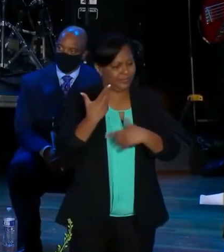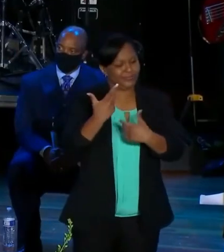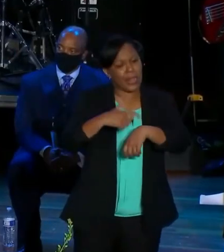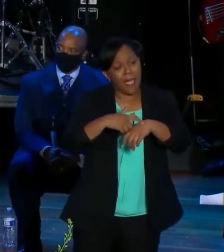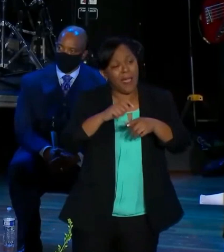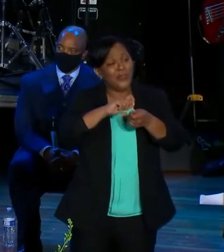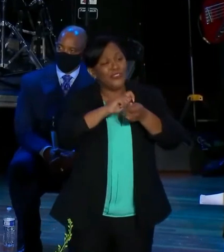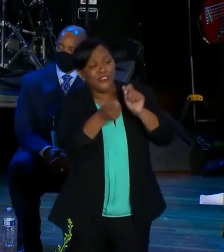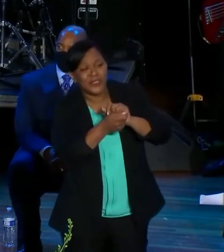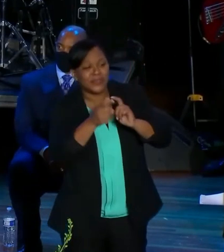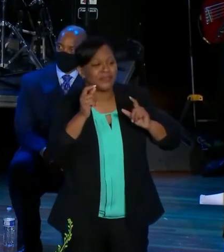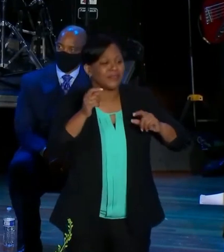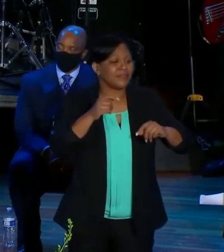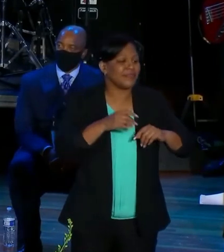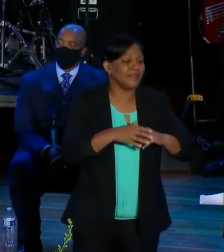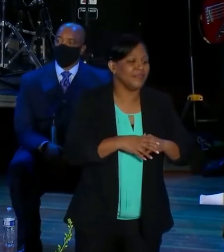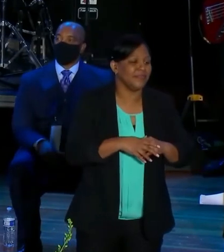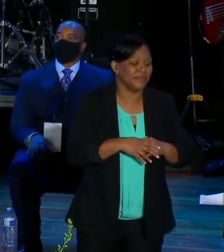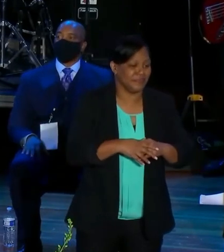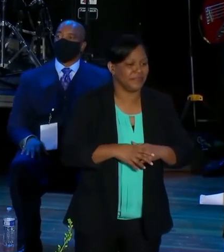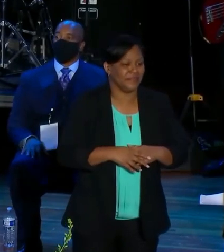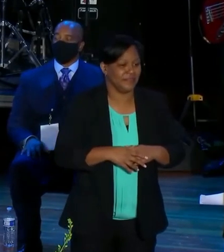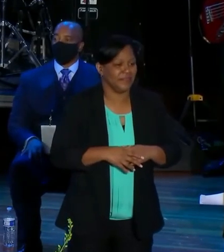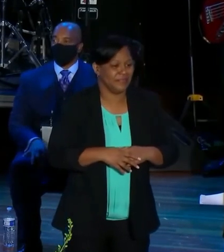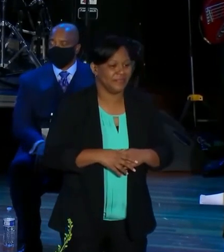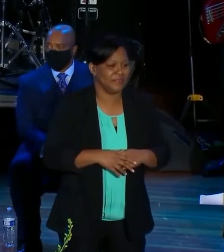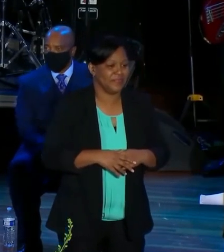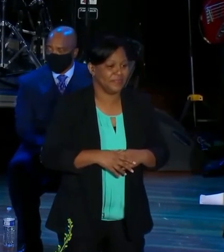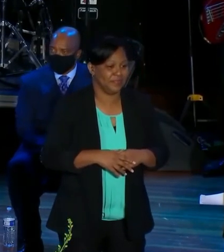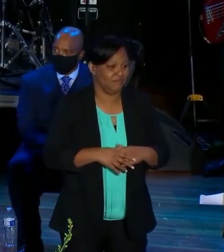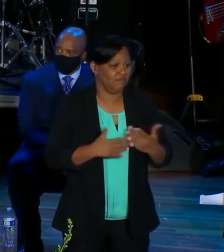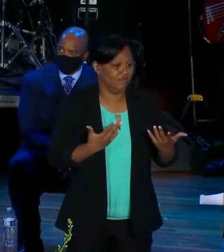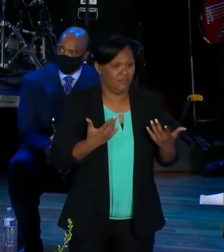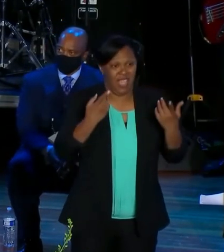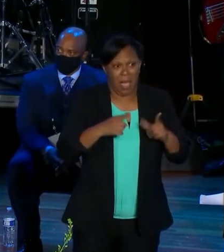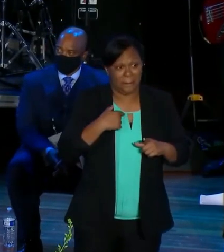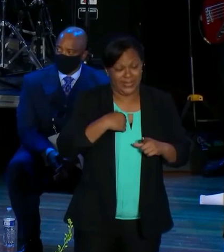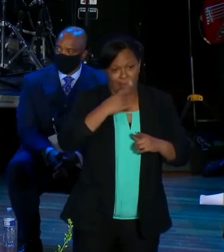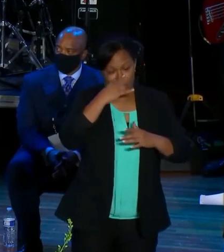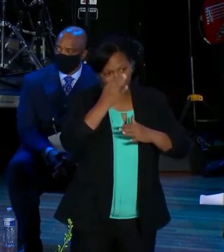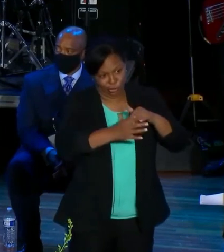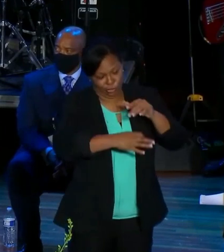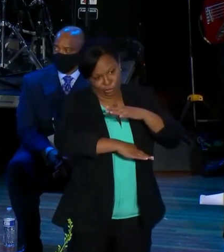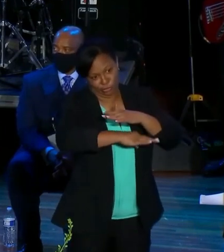Tiden rör sig framåt, och om du så är en kongresskvinna, men inte ställer om klockan